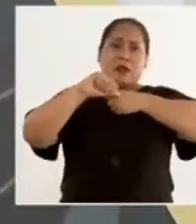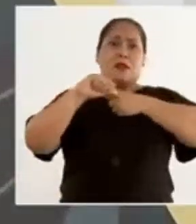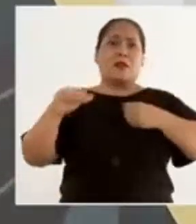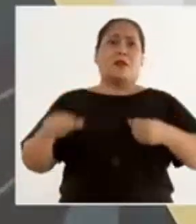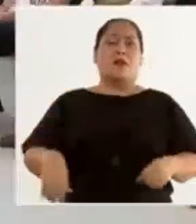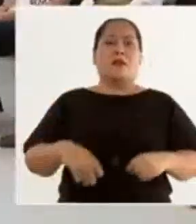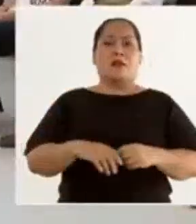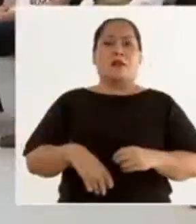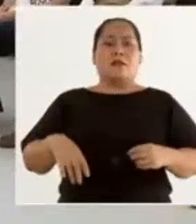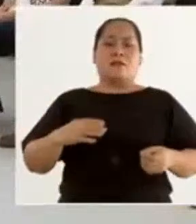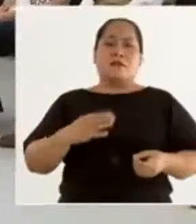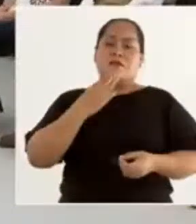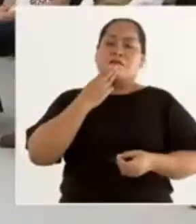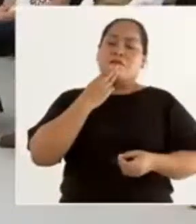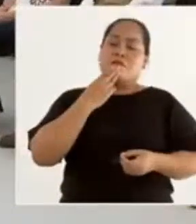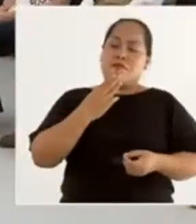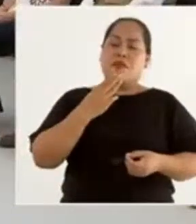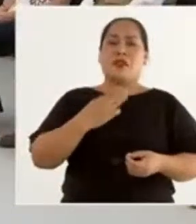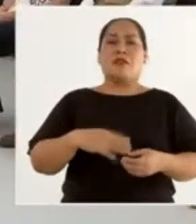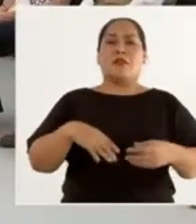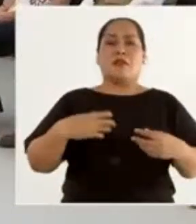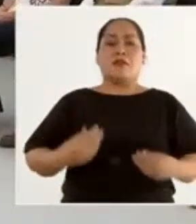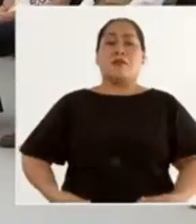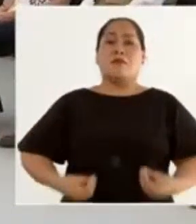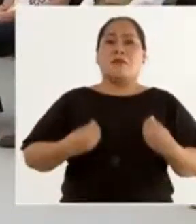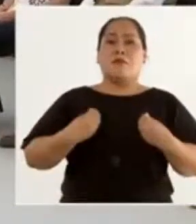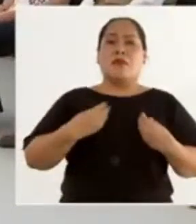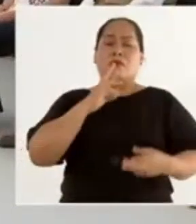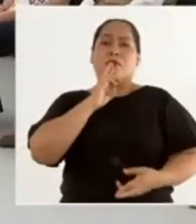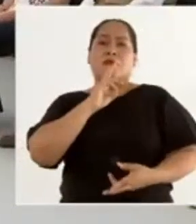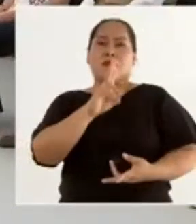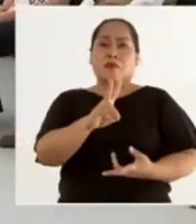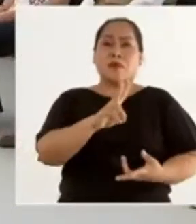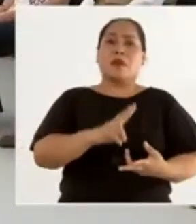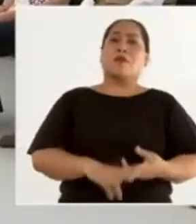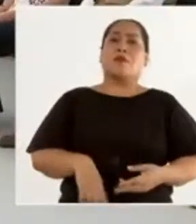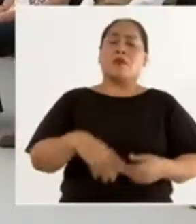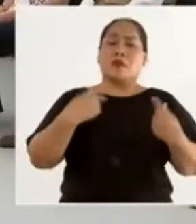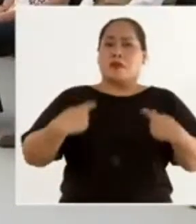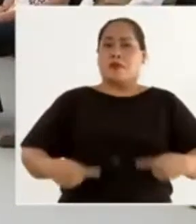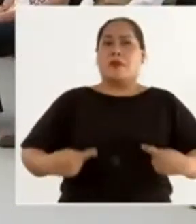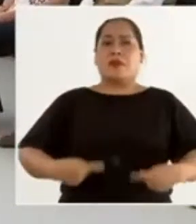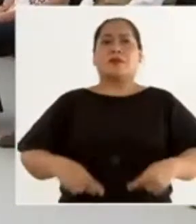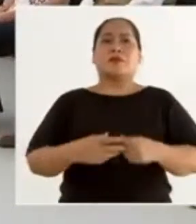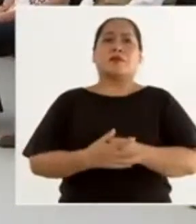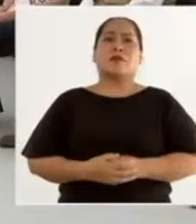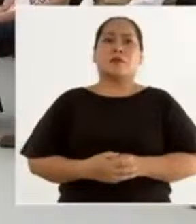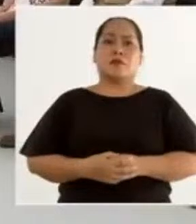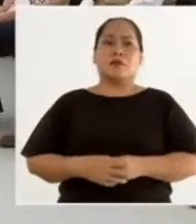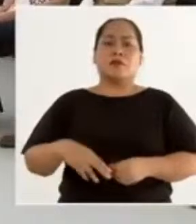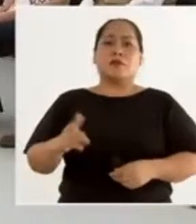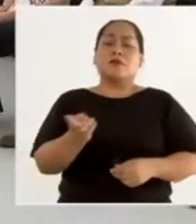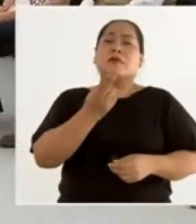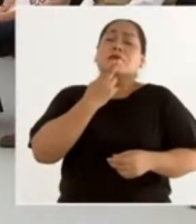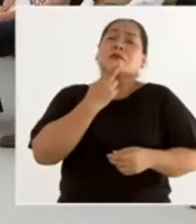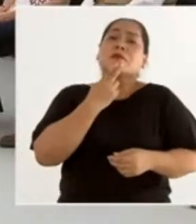nos ha encargado la presidenta de que este sea un servicio, un sistema de salud en donde los